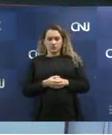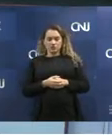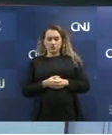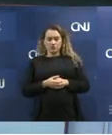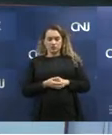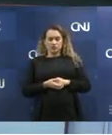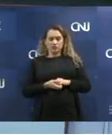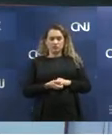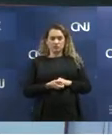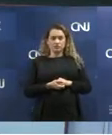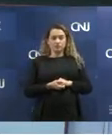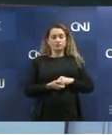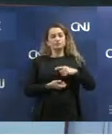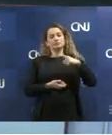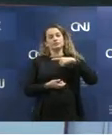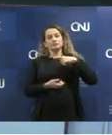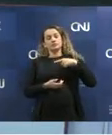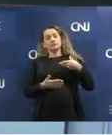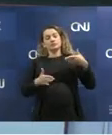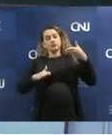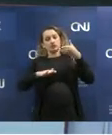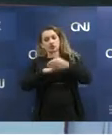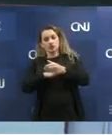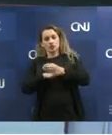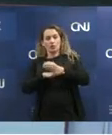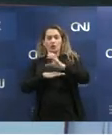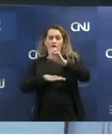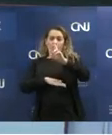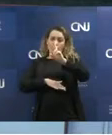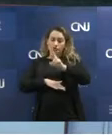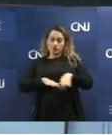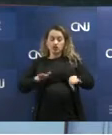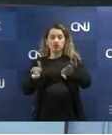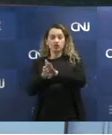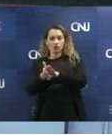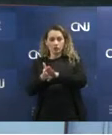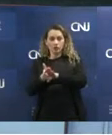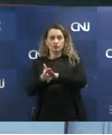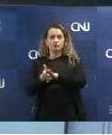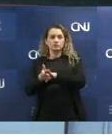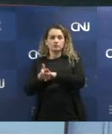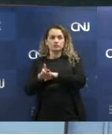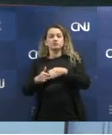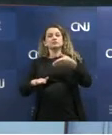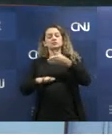Corregedoria chegou lá, estava em vigor, há cinco meses,